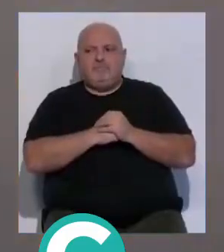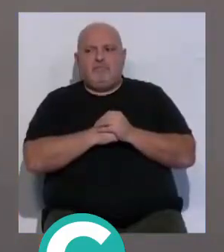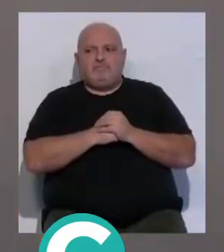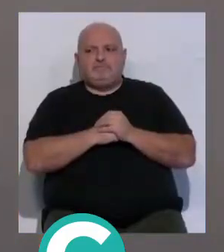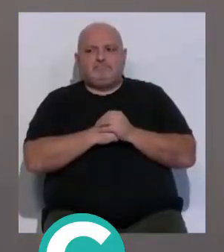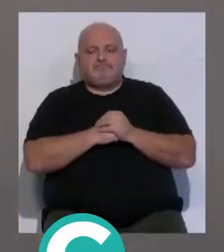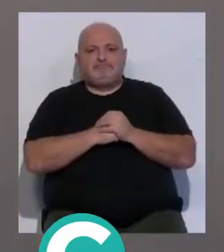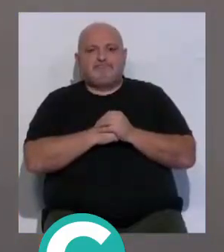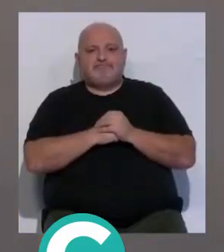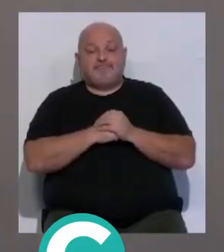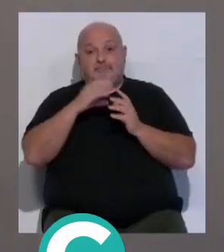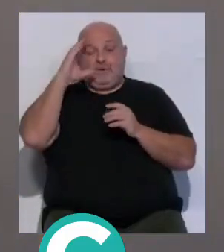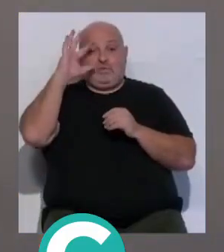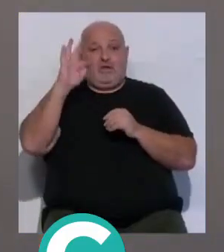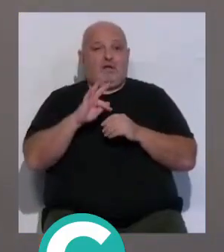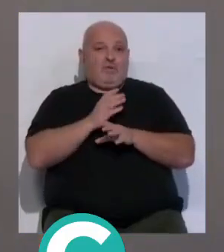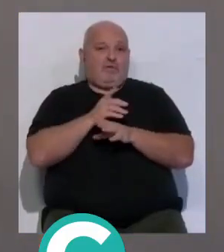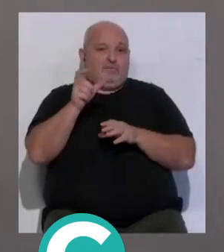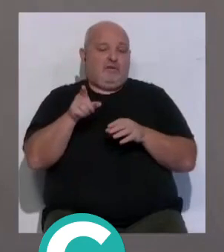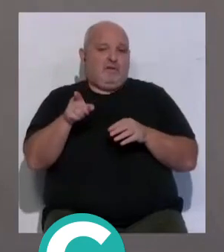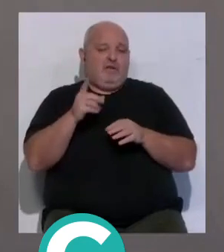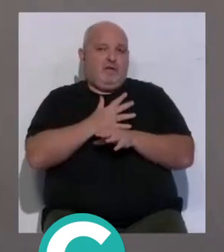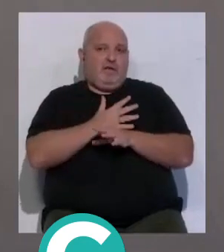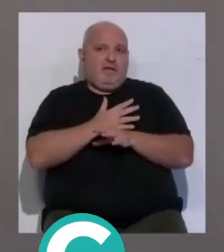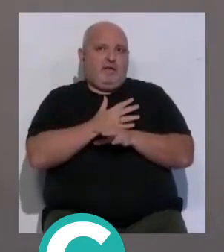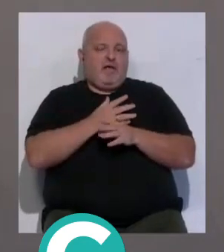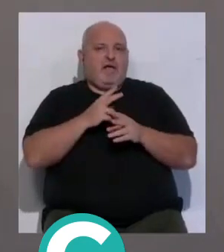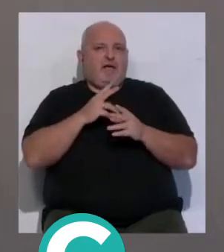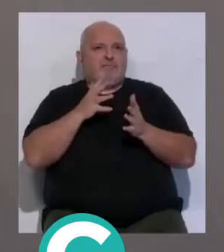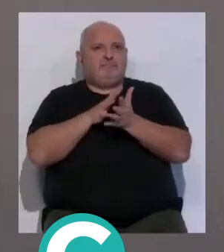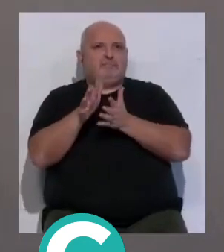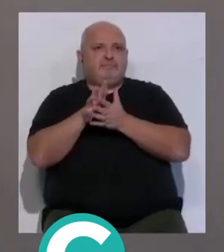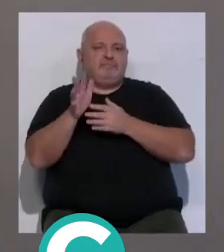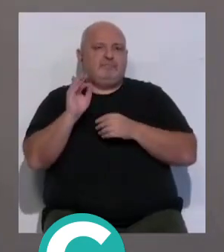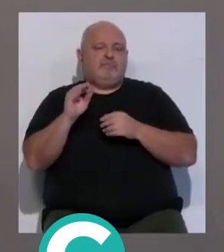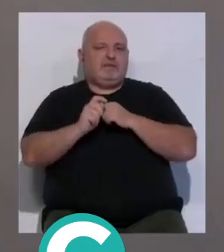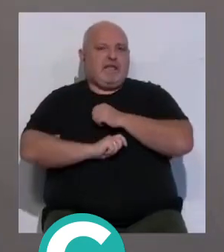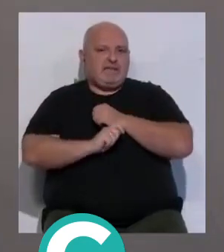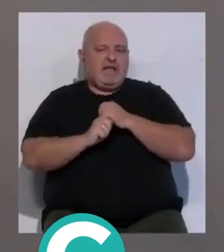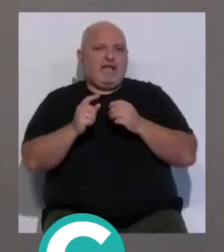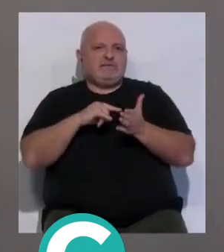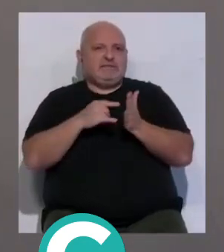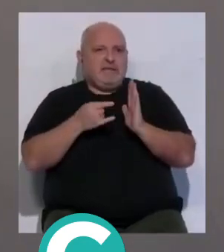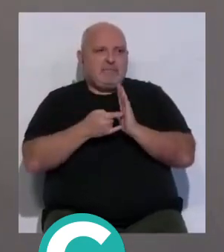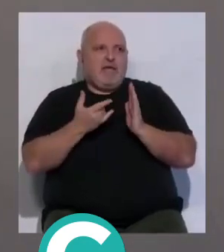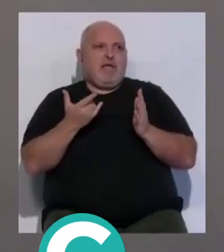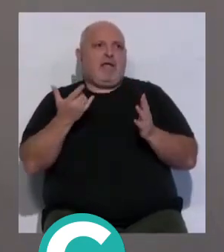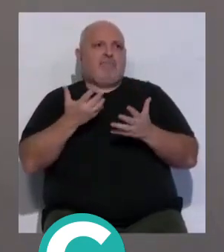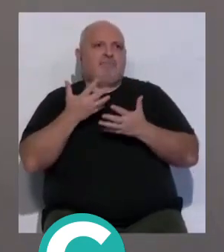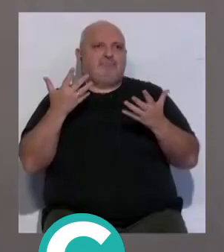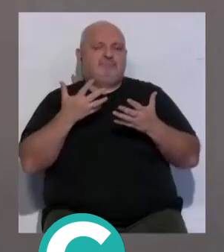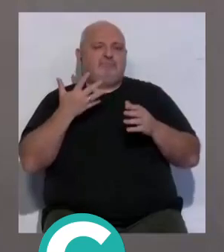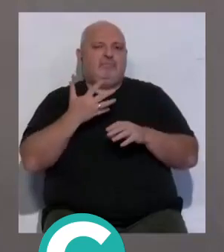que bueno escuchar a un jugador hablando de tácticas de sistemas de fútbol propiamente